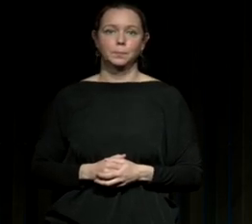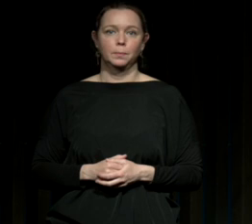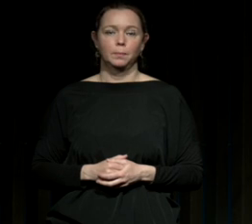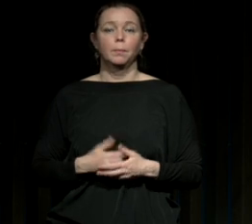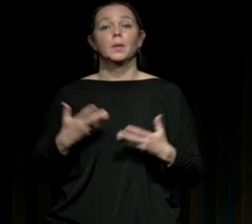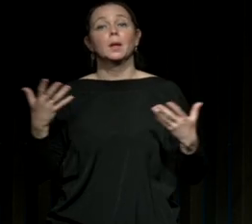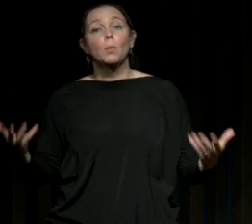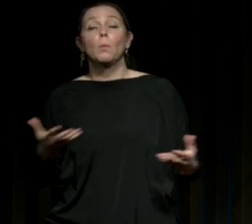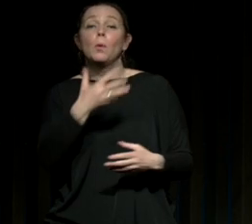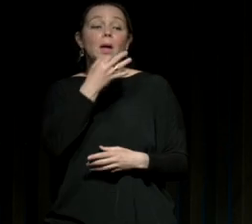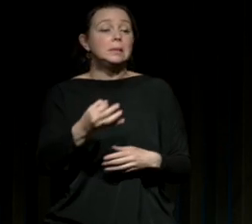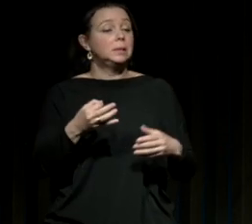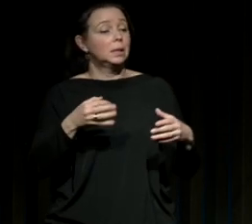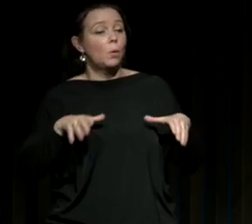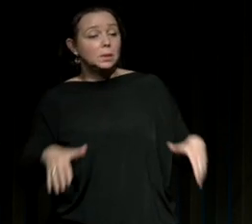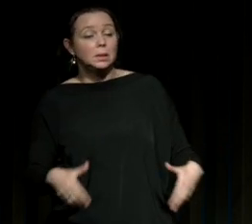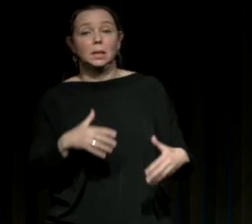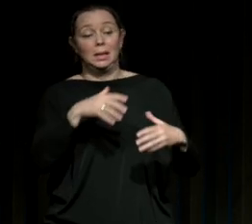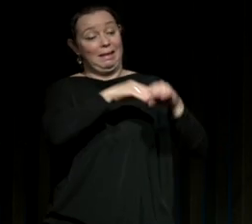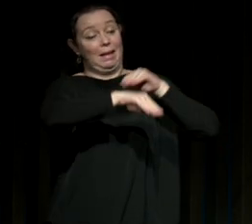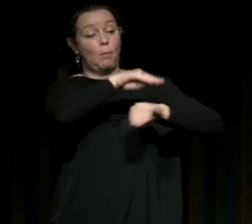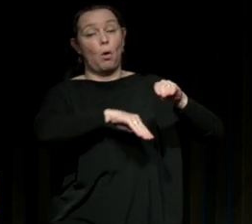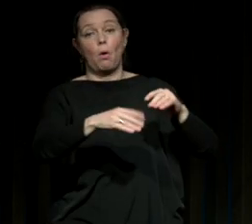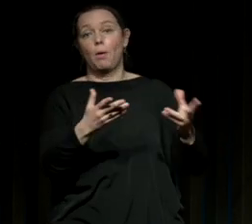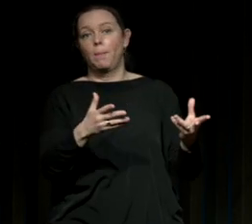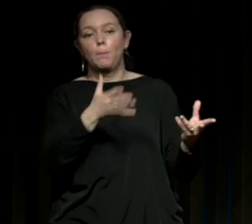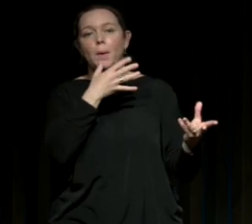et du traitement de l'obésité c'est à dire sans dire bien sûr un mot de la chirurgie bariatrique